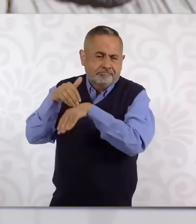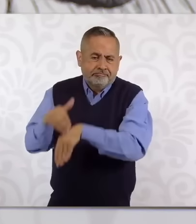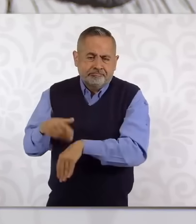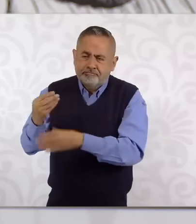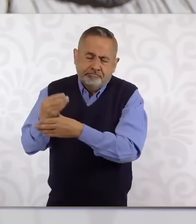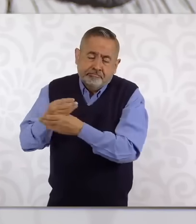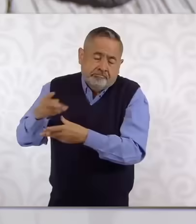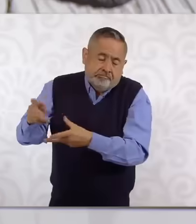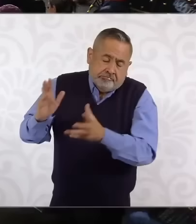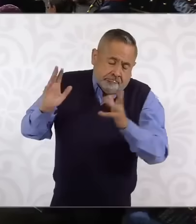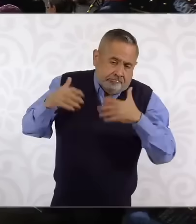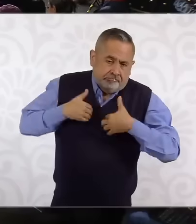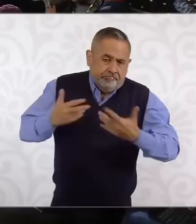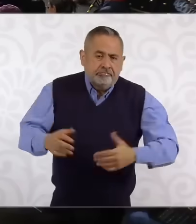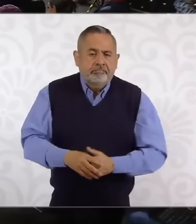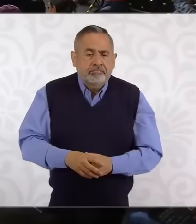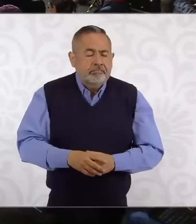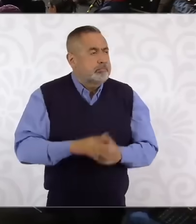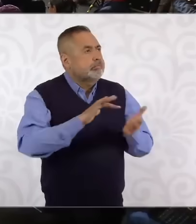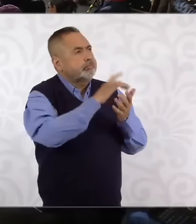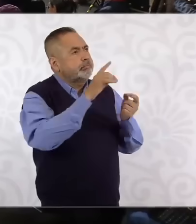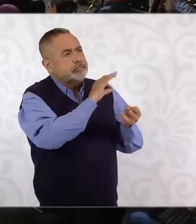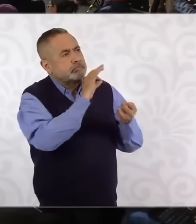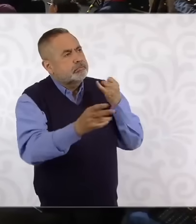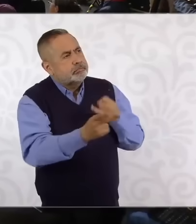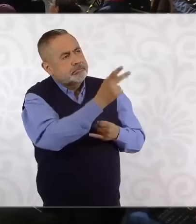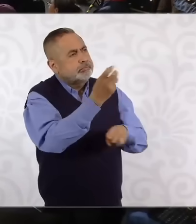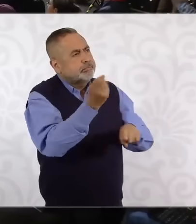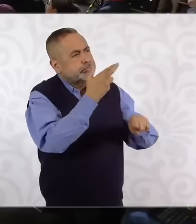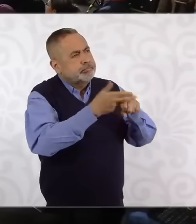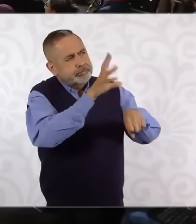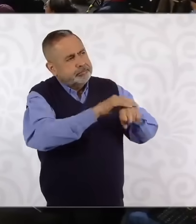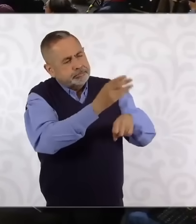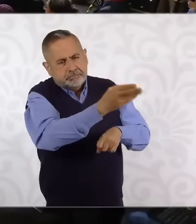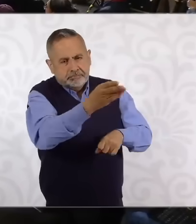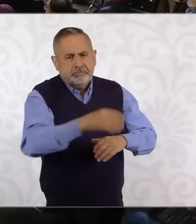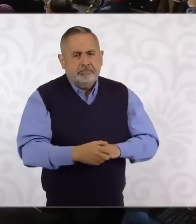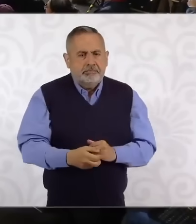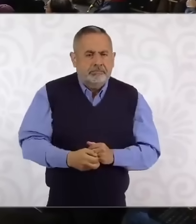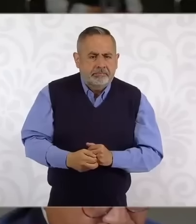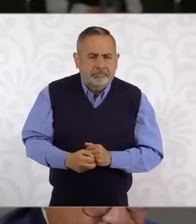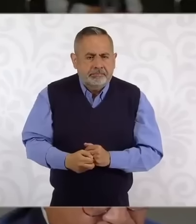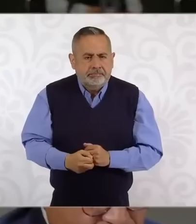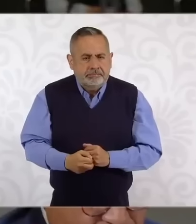campañas. Gracias presidenta. ¿Me permite una pregunta para el secretario? Muchas gracias. Eh,